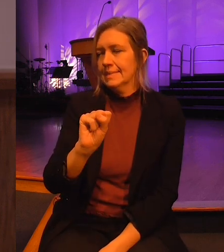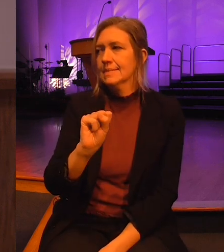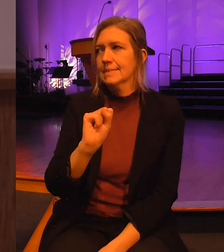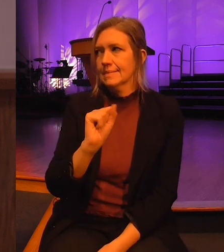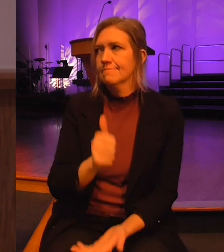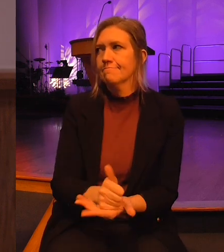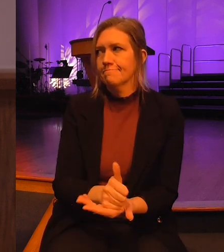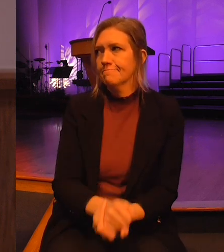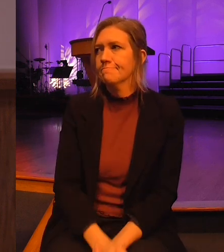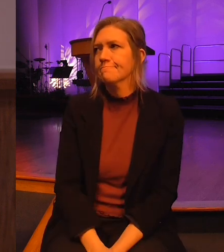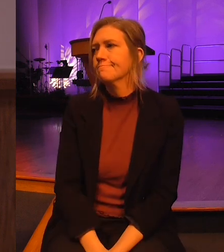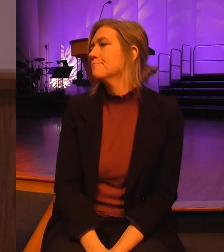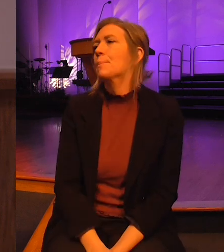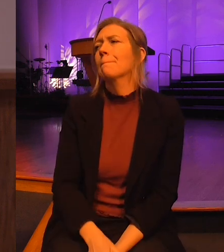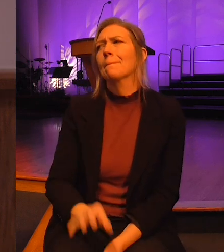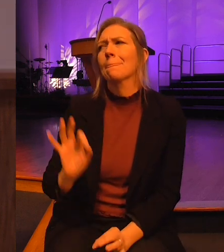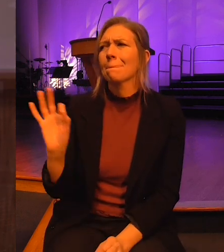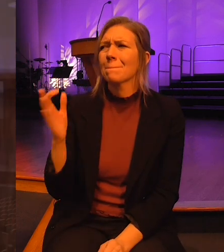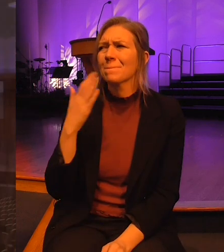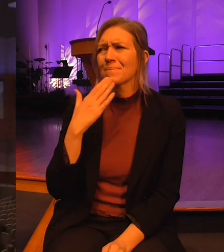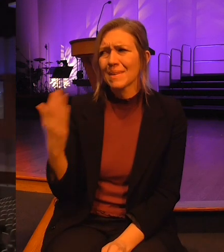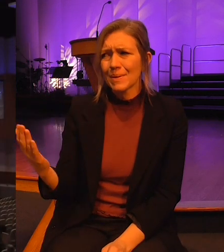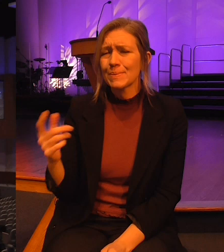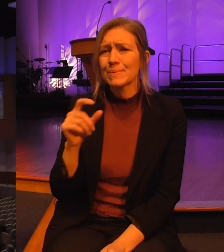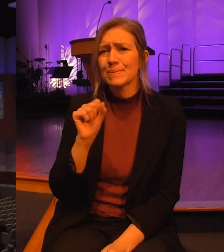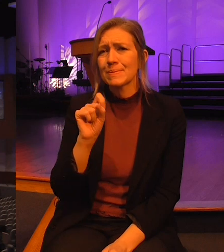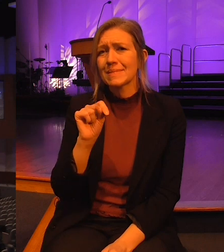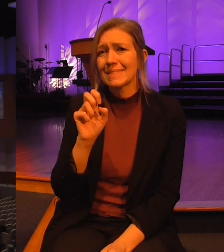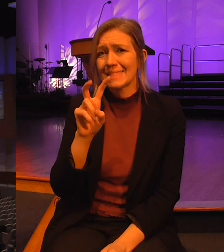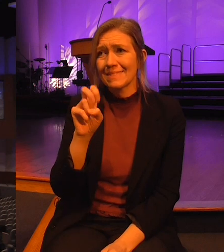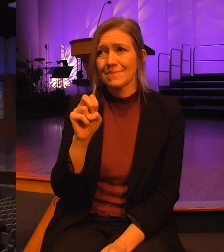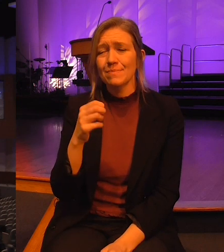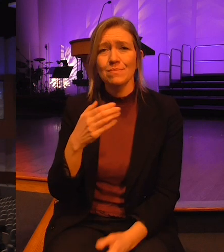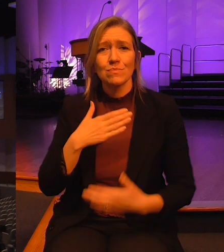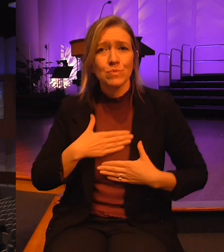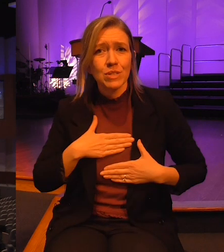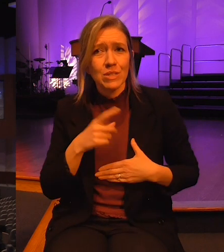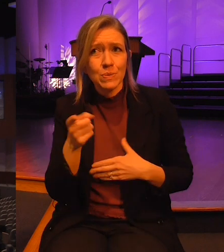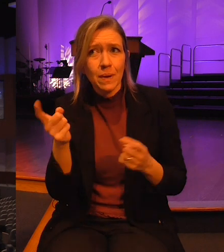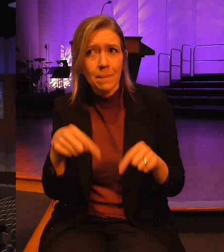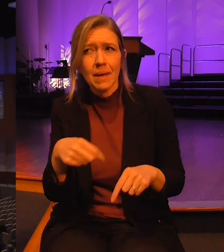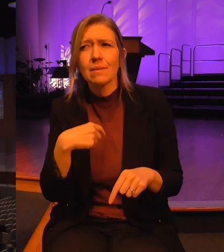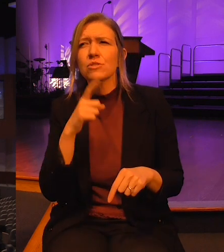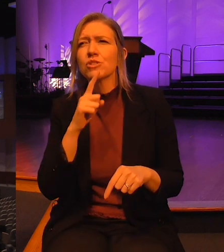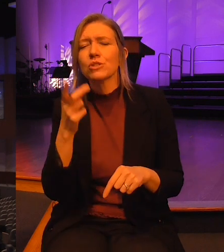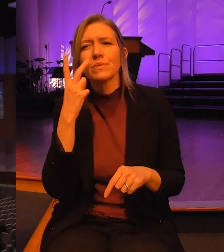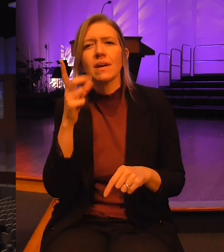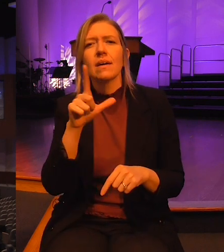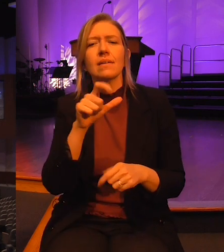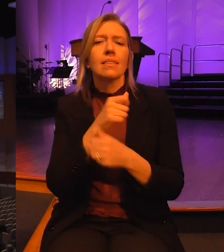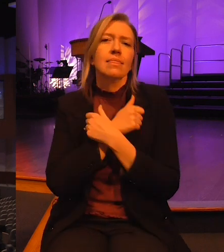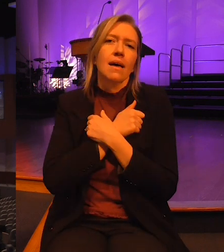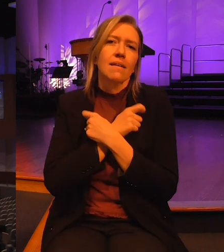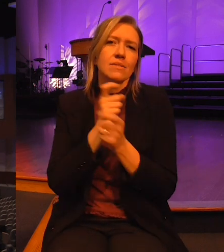gracias, uh Steve. Aprecio que todos hayan venido, solo un recordatorio. Estoy seguro de que lo viste. a ellos Hay canastas de donaciones de amor por ahí si quieres hacer un regalo si estás viendo en línea gracias por